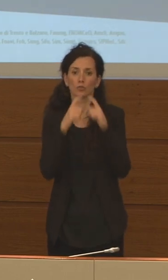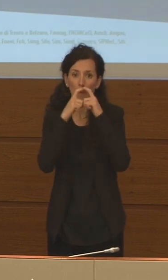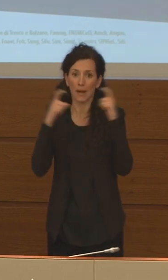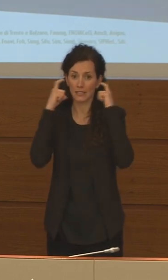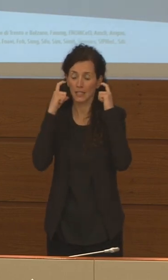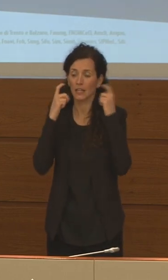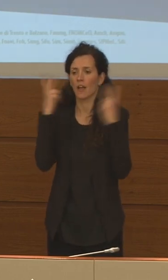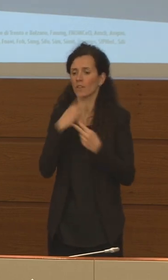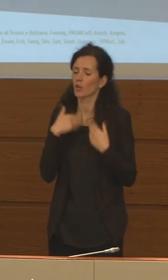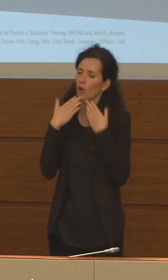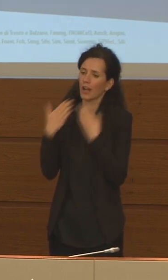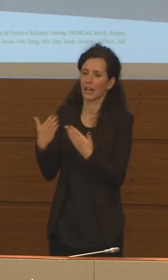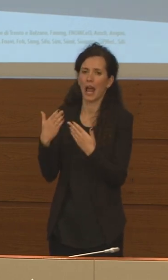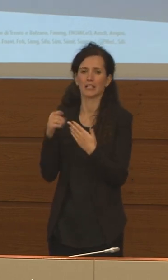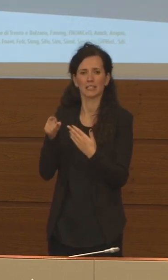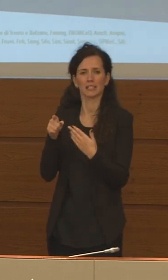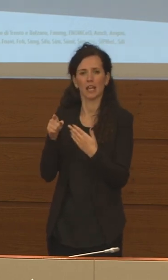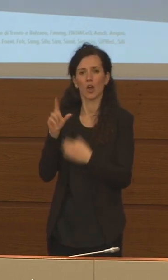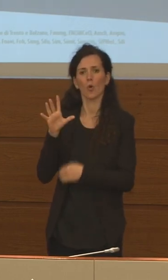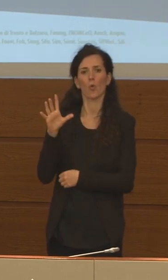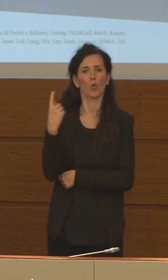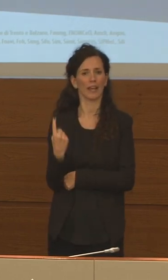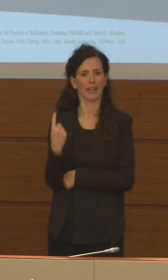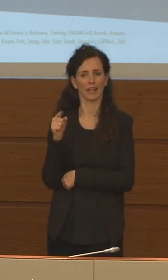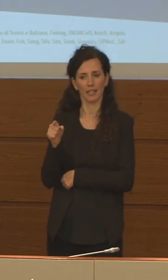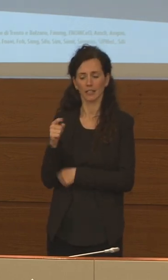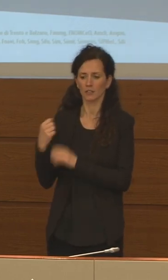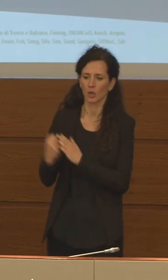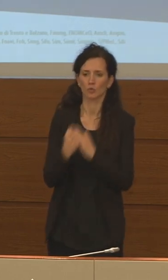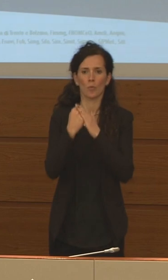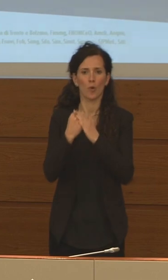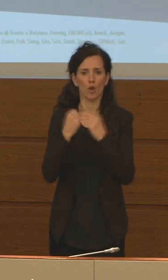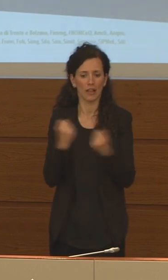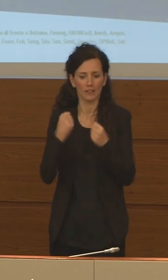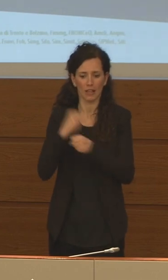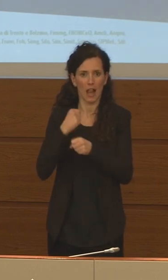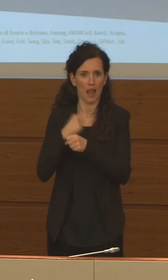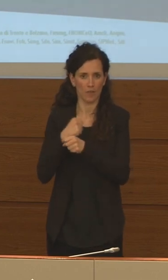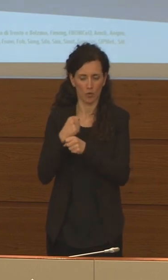che ci sta supportando nelle attività. Mi fermerei qui